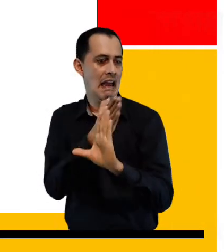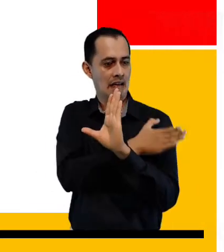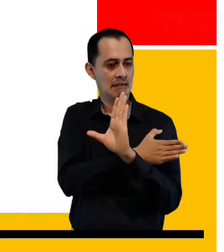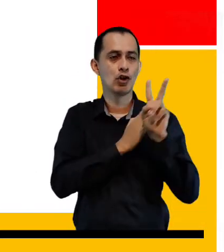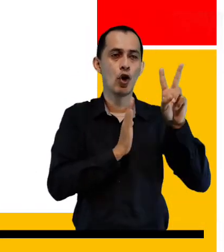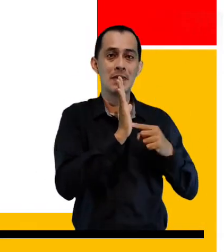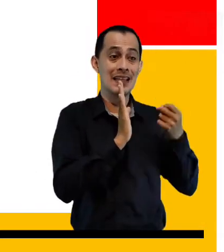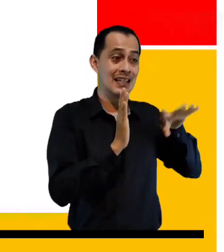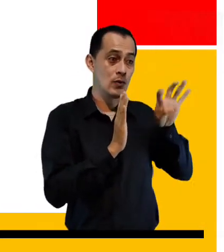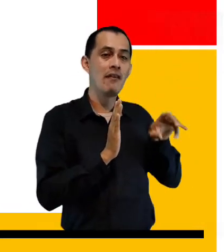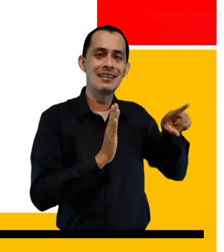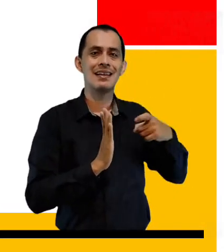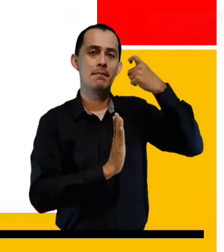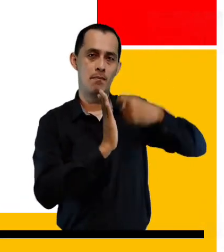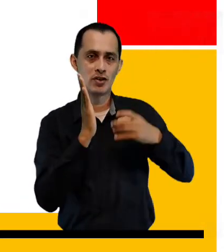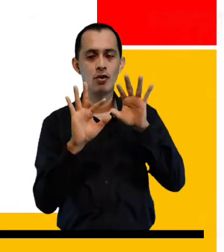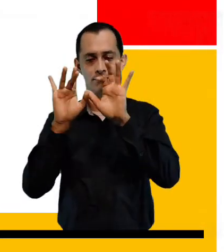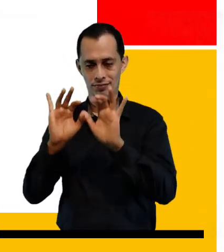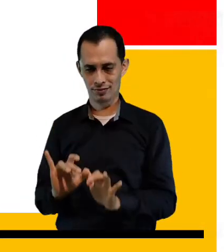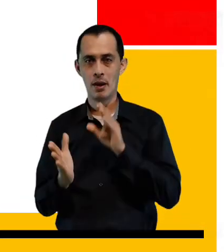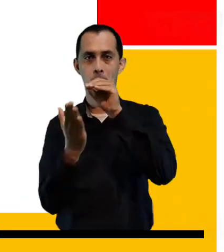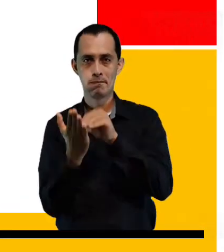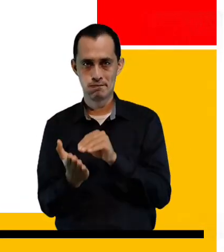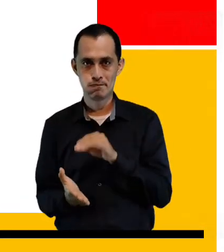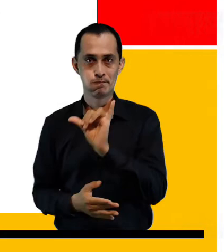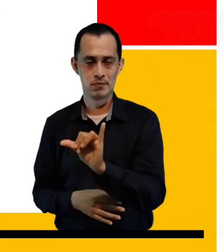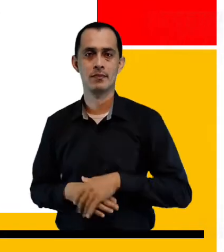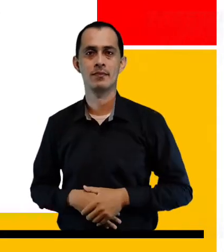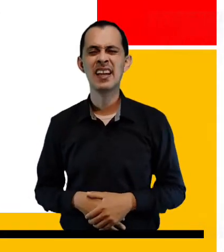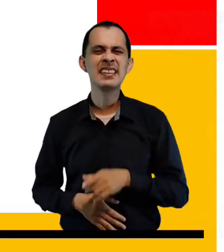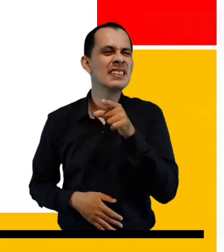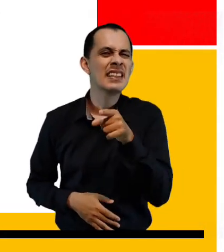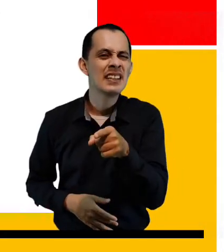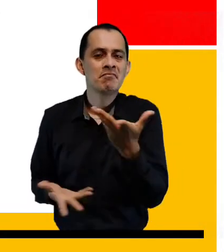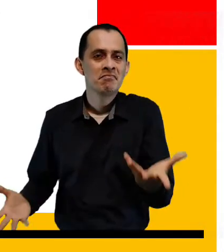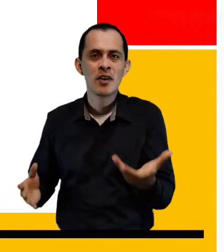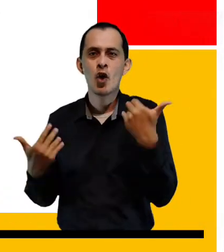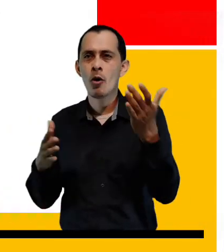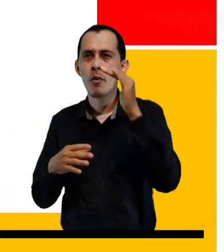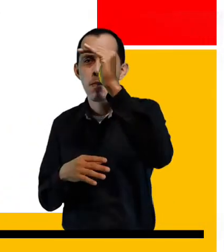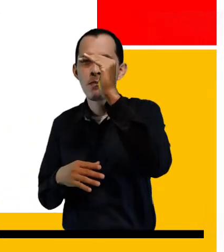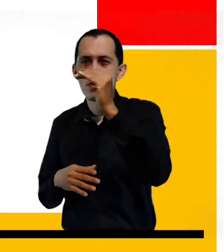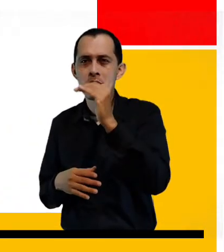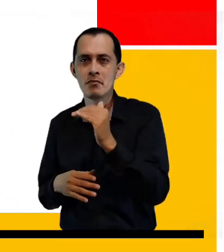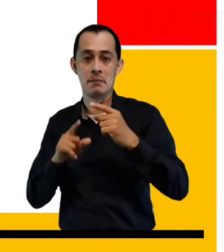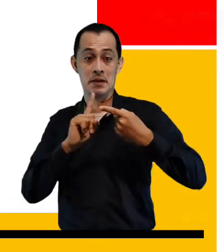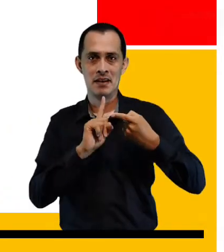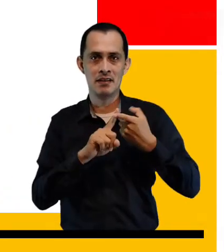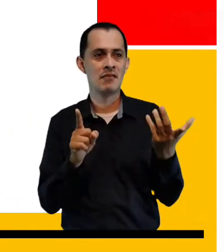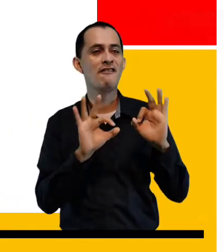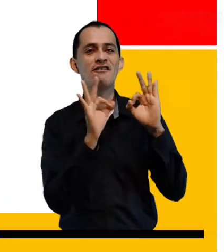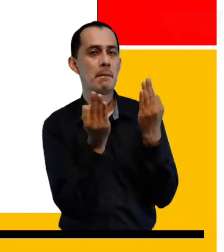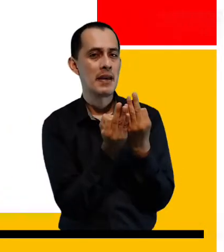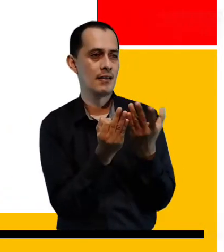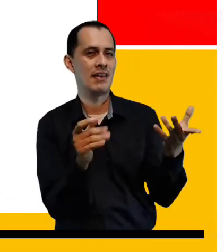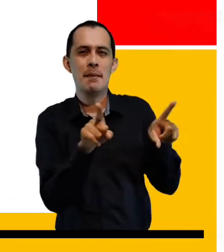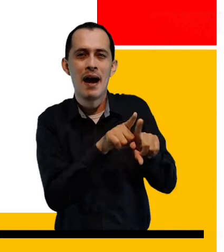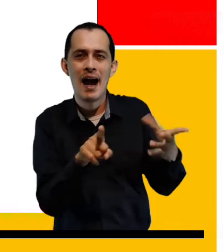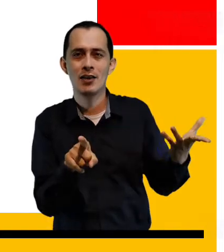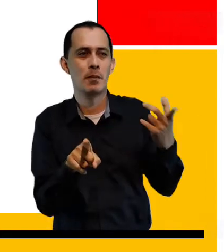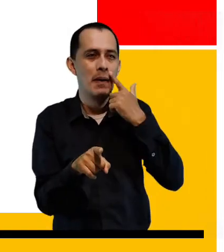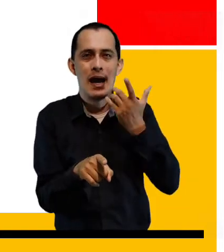y en el cual se debe discriminar la información sobre los parientes en primer grado, los ingresos